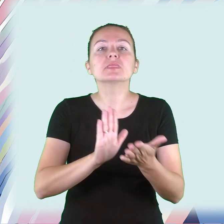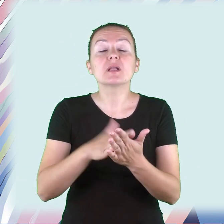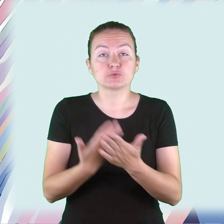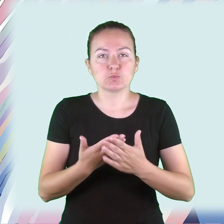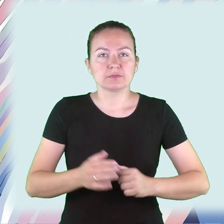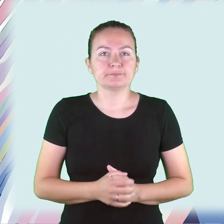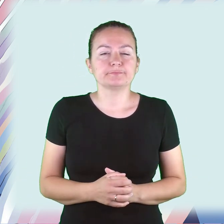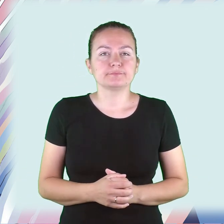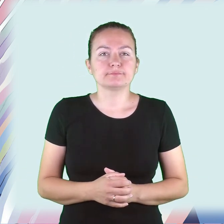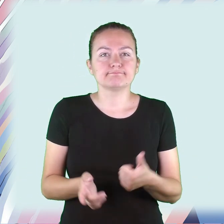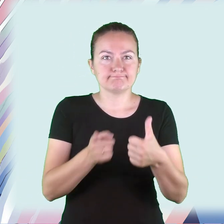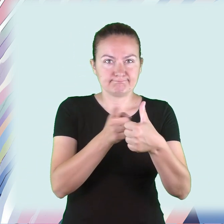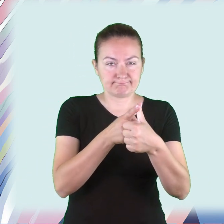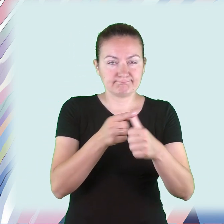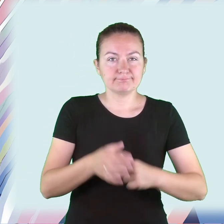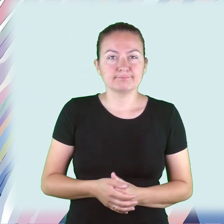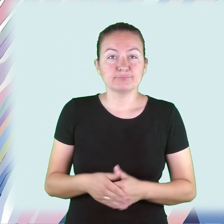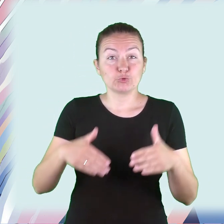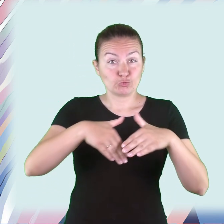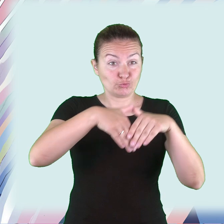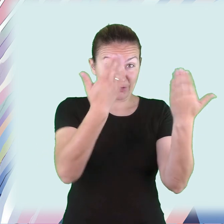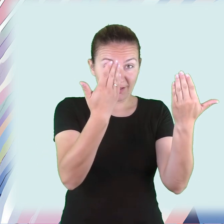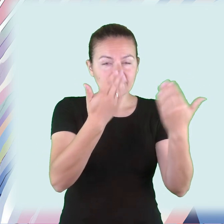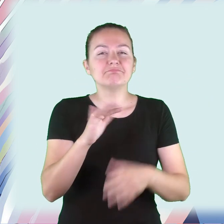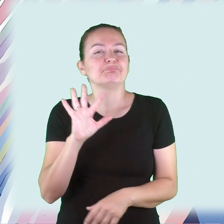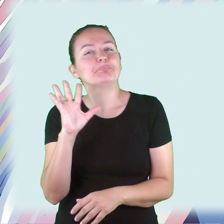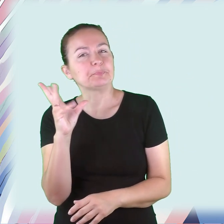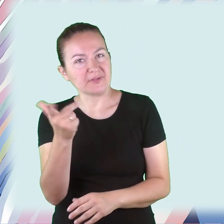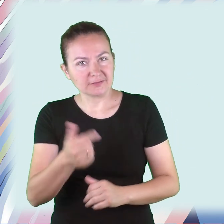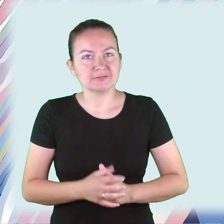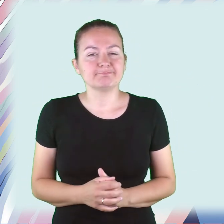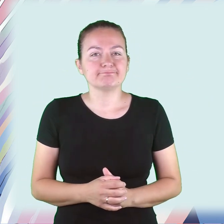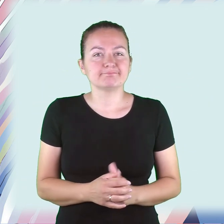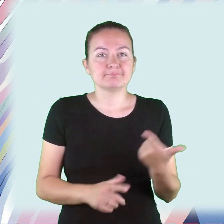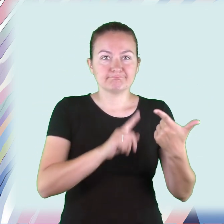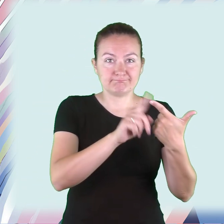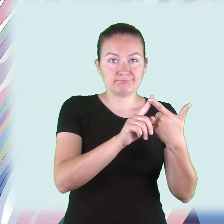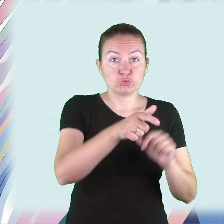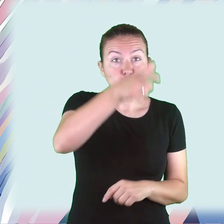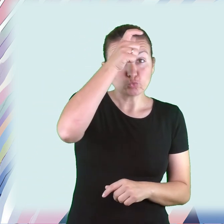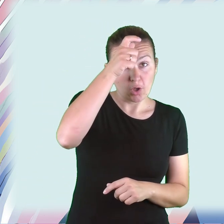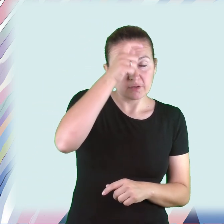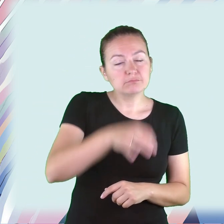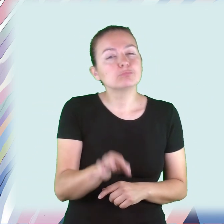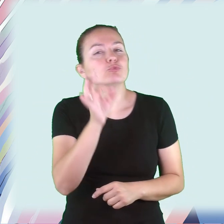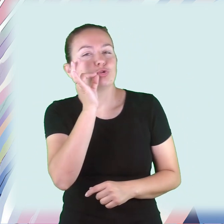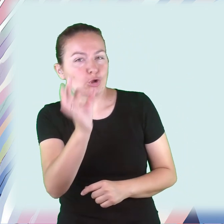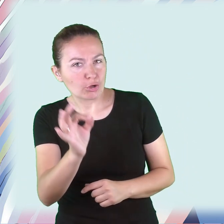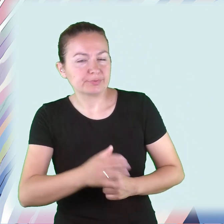Przykłady: 1. piękny dzień 2. dobry człowiek